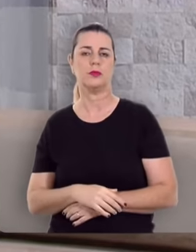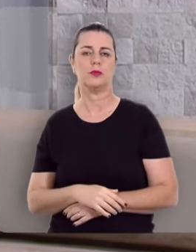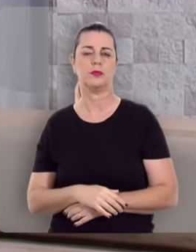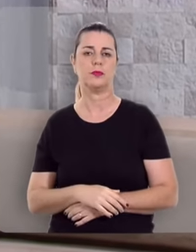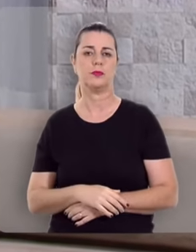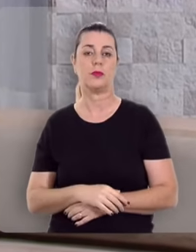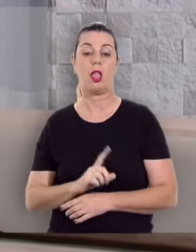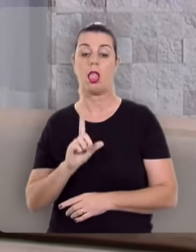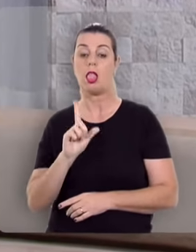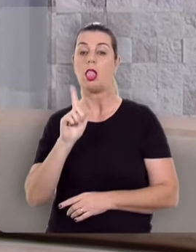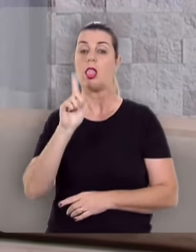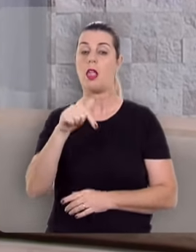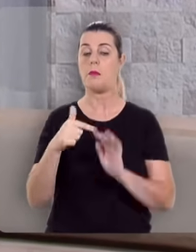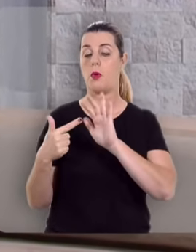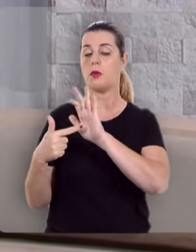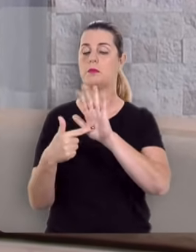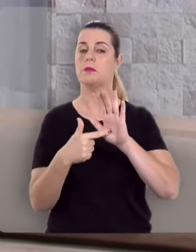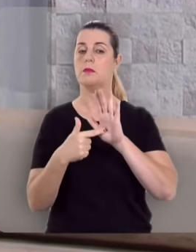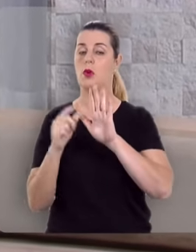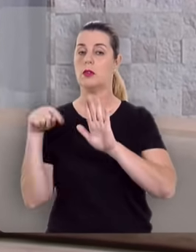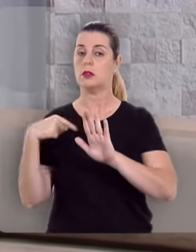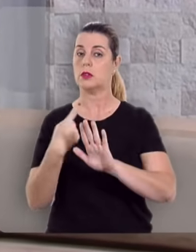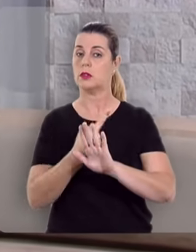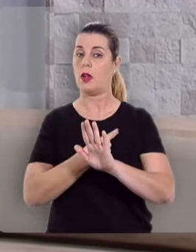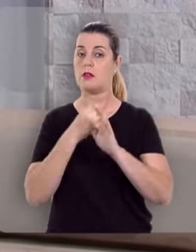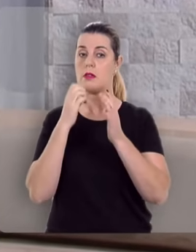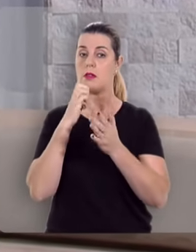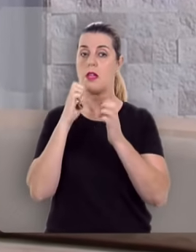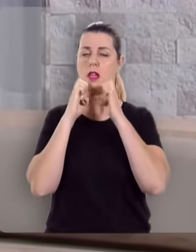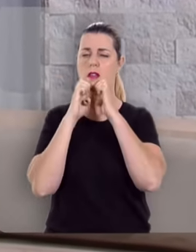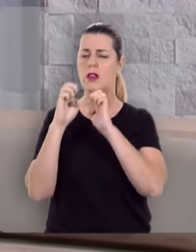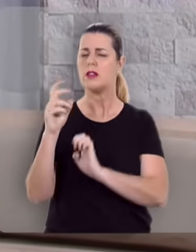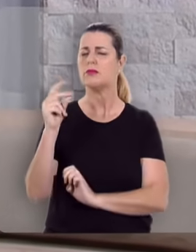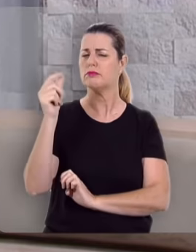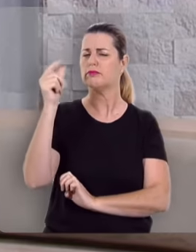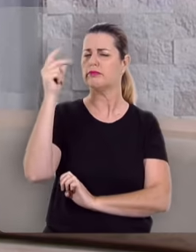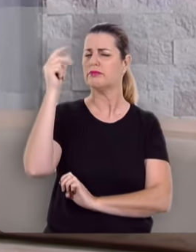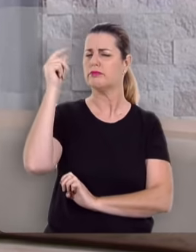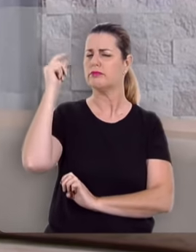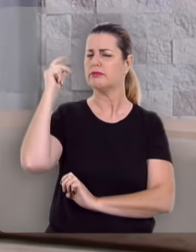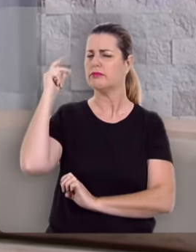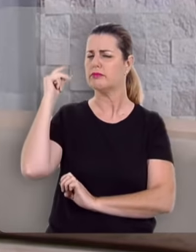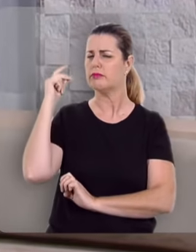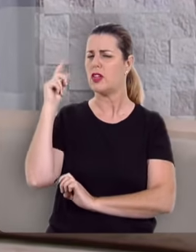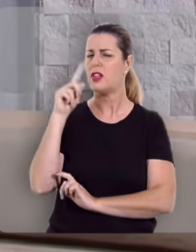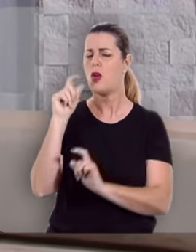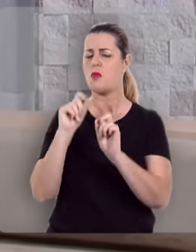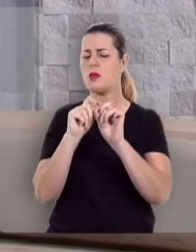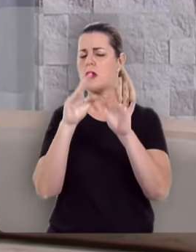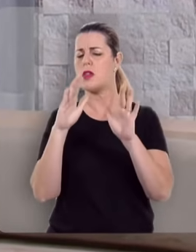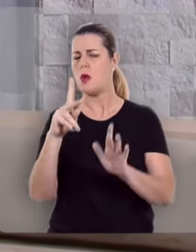e depois ele vai mostrar para nós que este Evangelho é antigo e ele não criou o evangelho